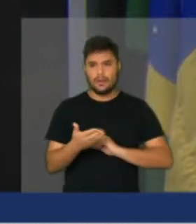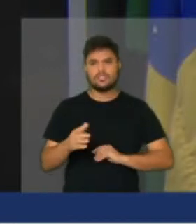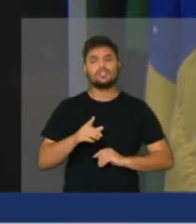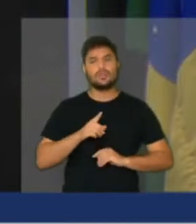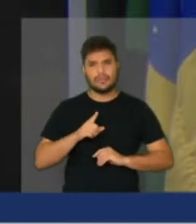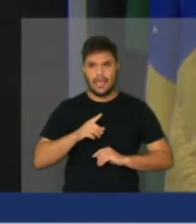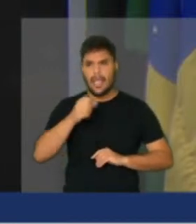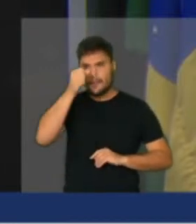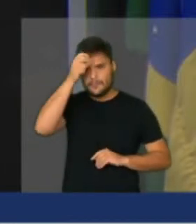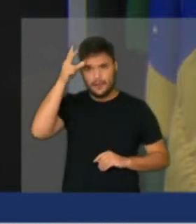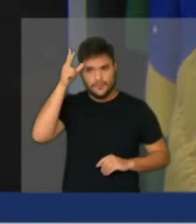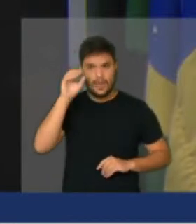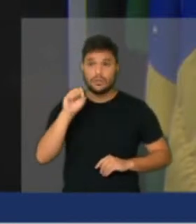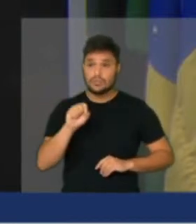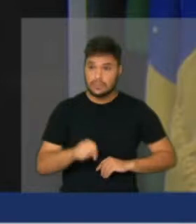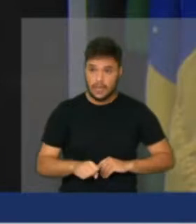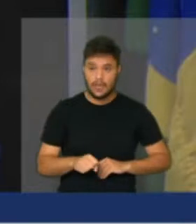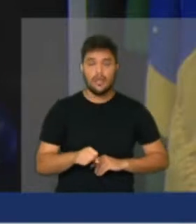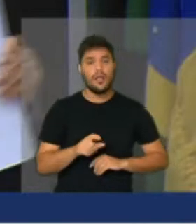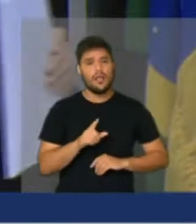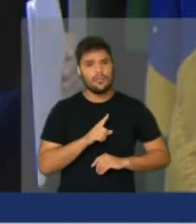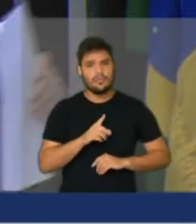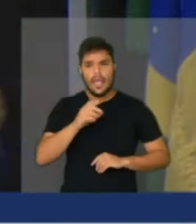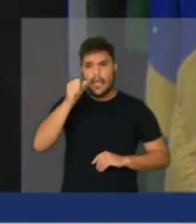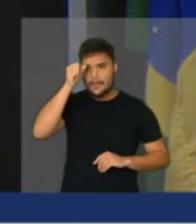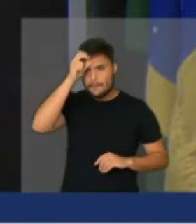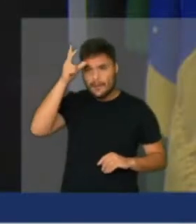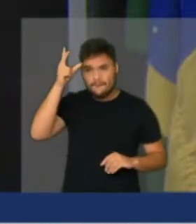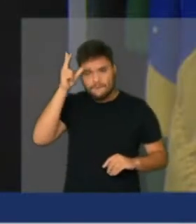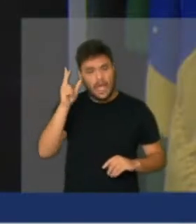ACREDITO TODO OS PARTIDOS TÊM PREFEITOS, TEM PREFEITOS DE TODOS OS MUNICÍPIOS, NÓS